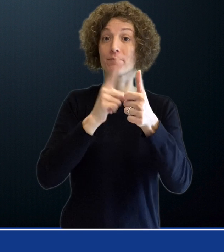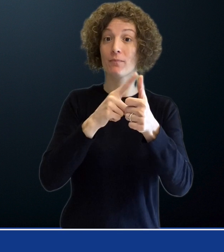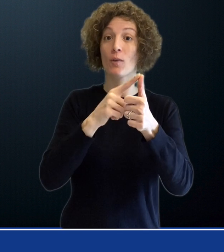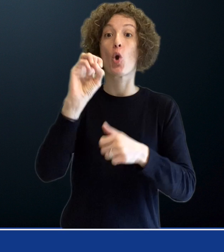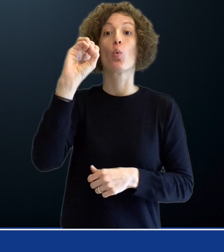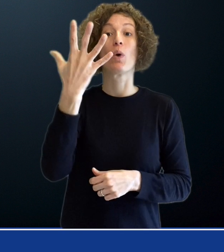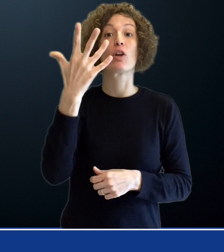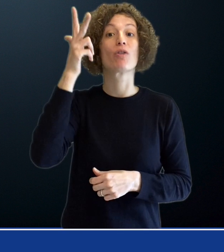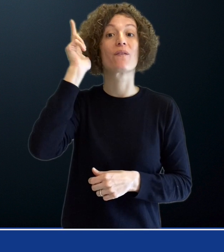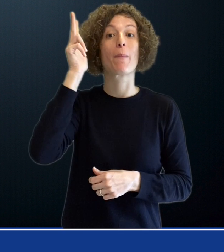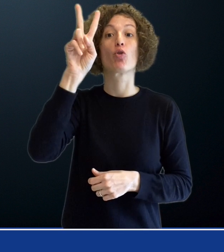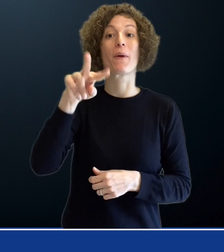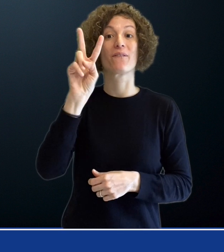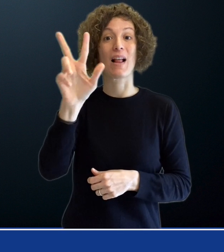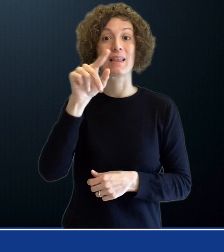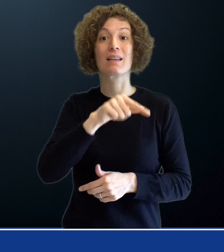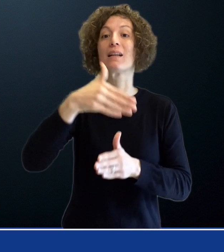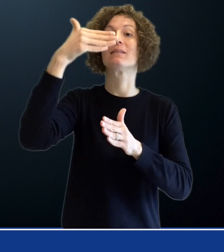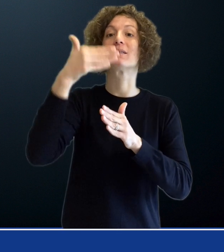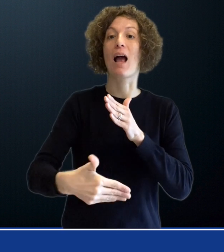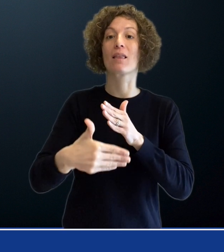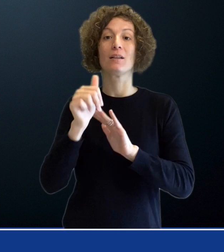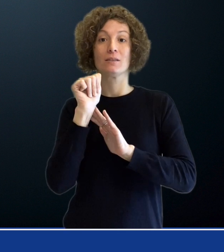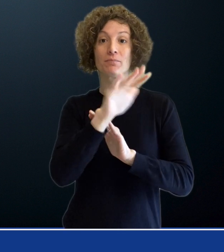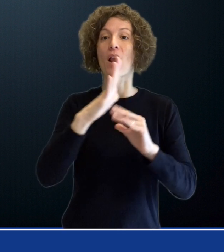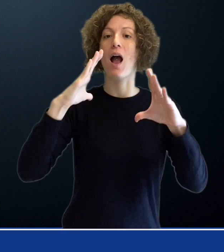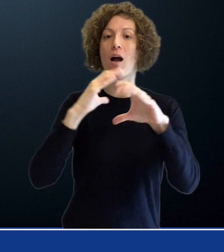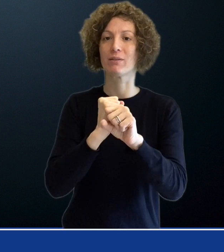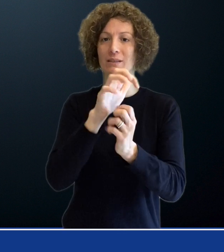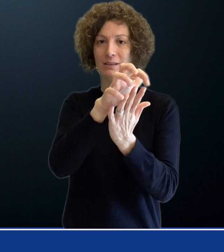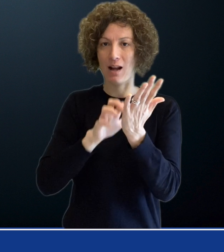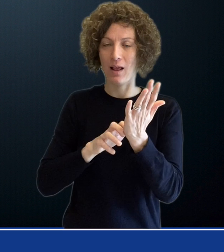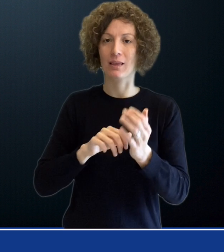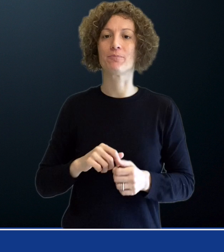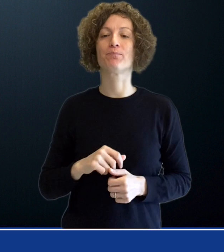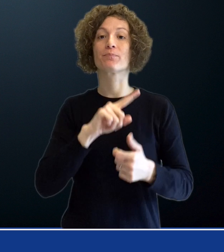15 febbraio 2023: scadenza procedura invio abstract